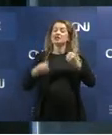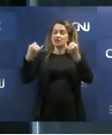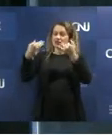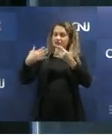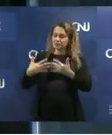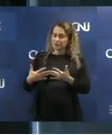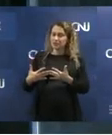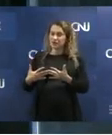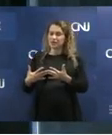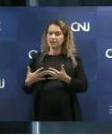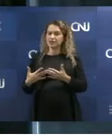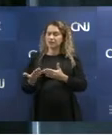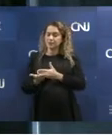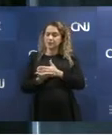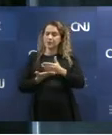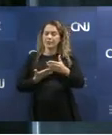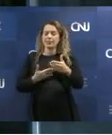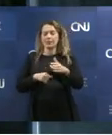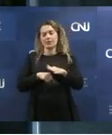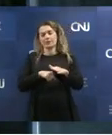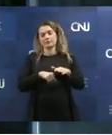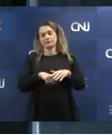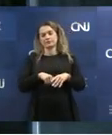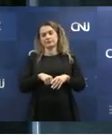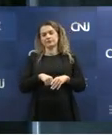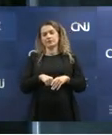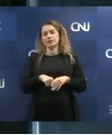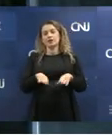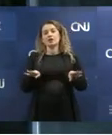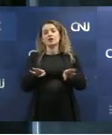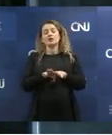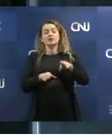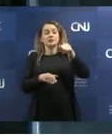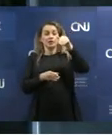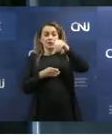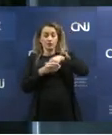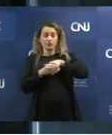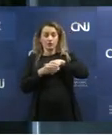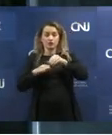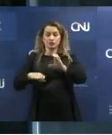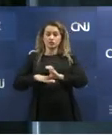essa morosidade. E o voto do conselheiro Richard foi muito feliz.